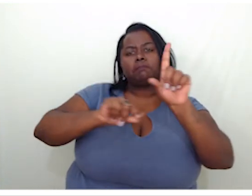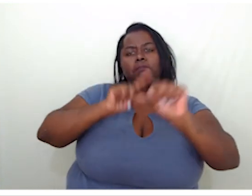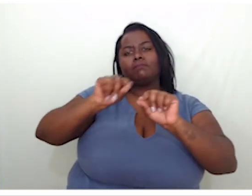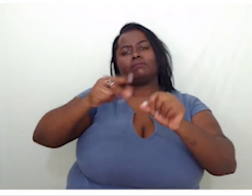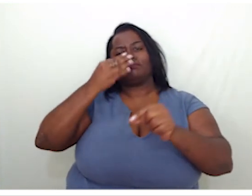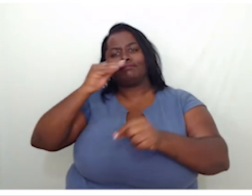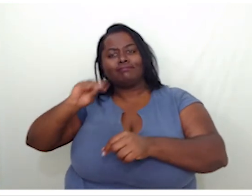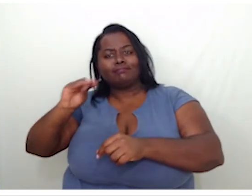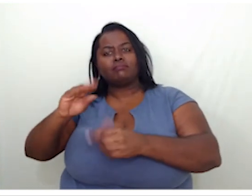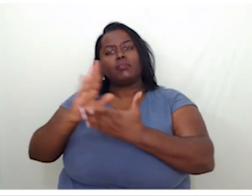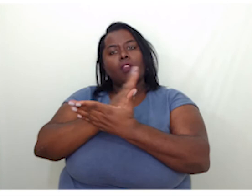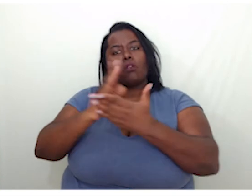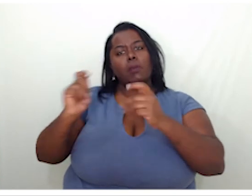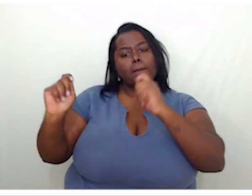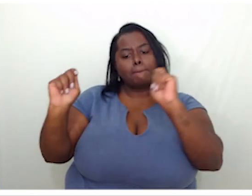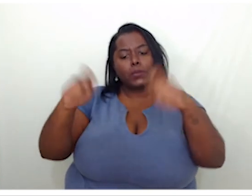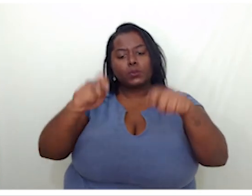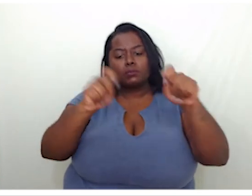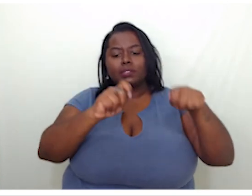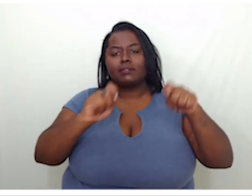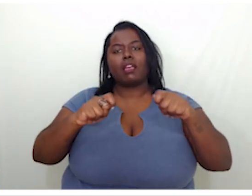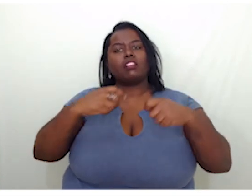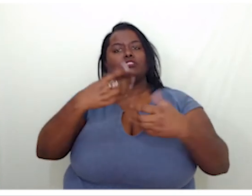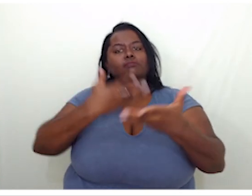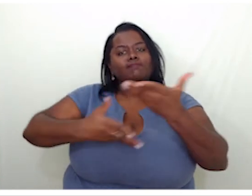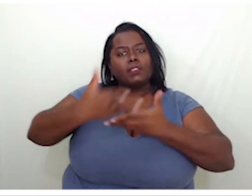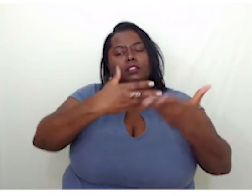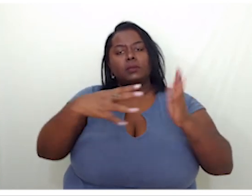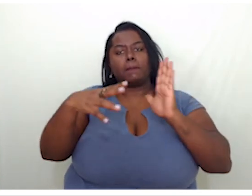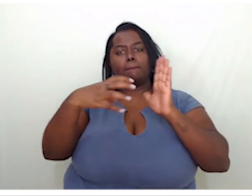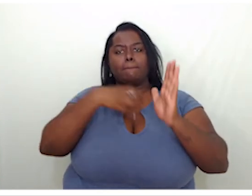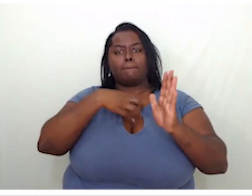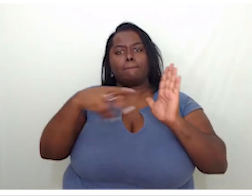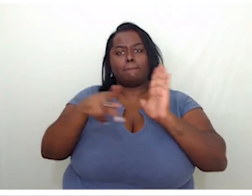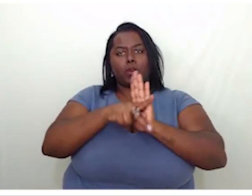La personalización del proceso de estudio no debe ser limitada